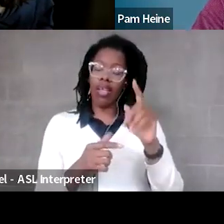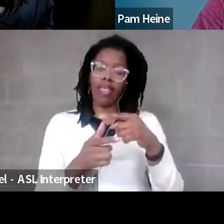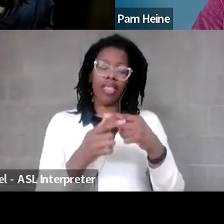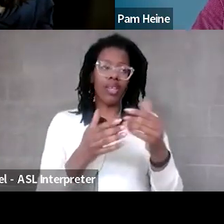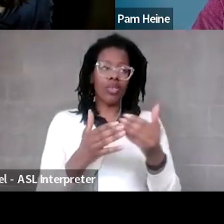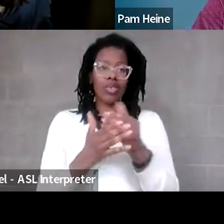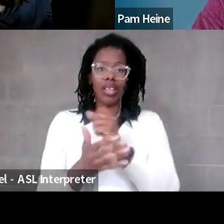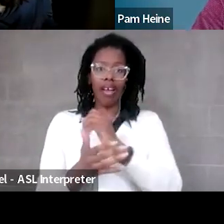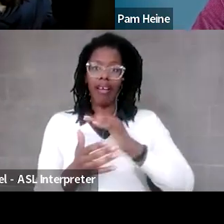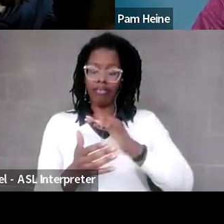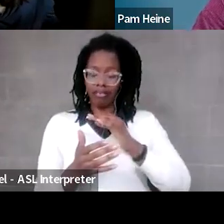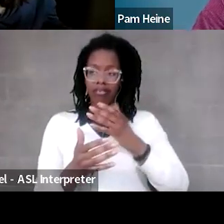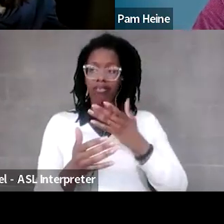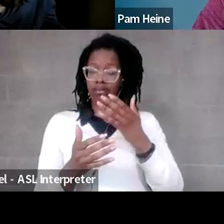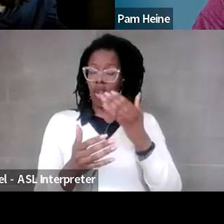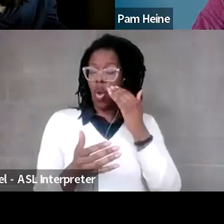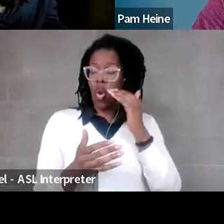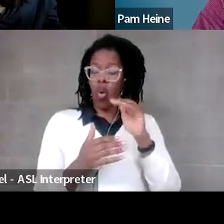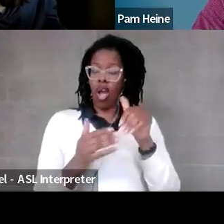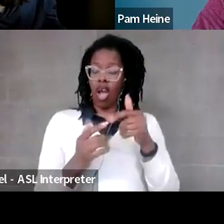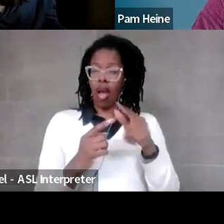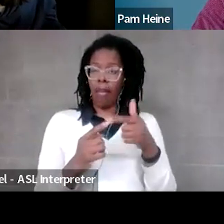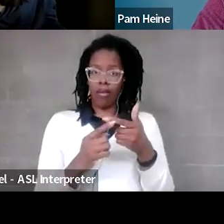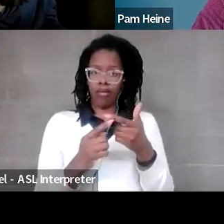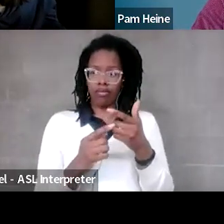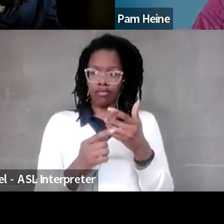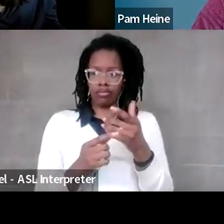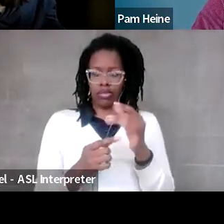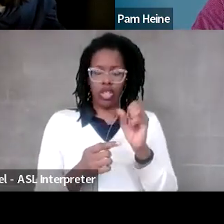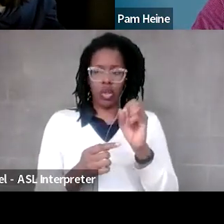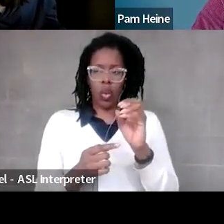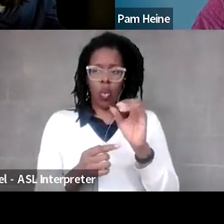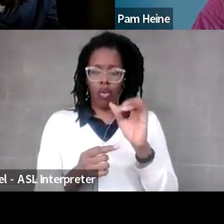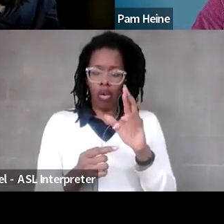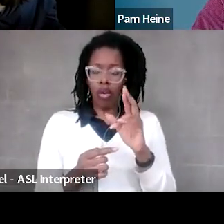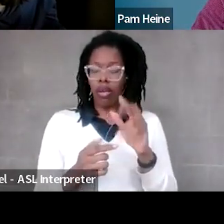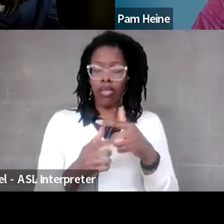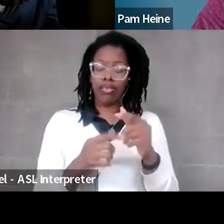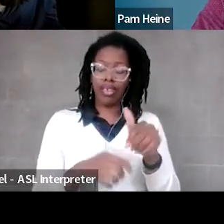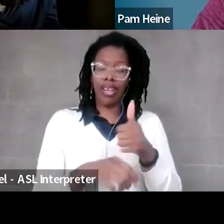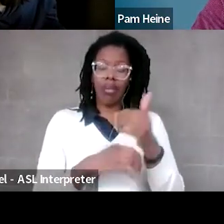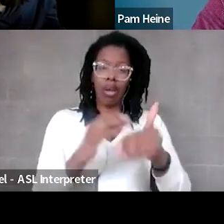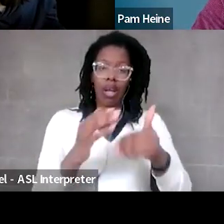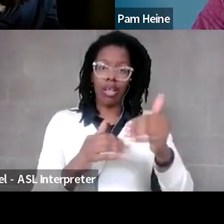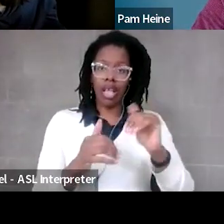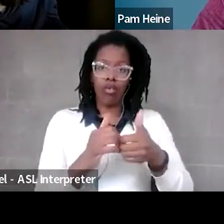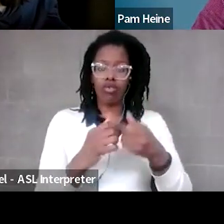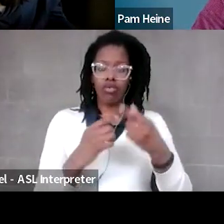y desarrollen nuevamente un proceso para que puedas enviar tus solicitudes de la manera más eficiente posible.